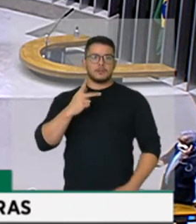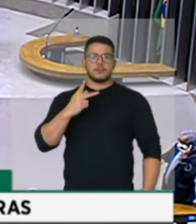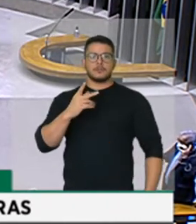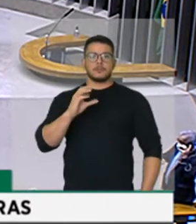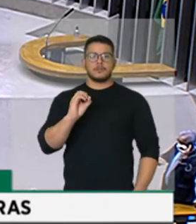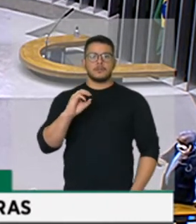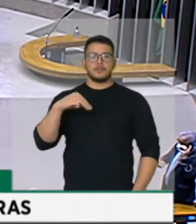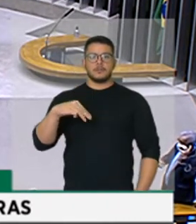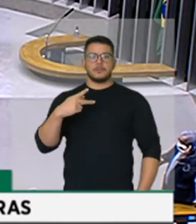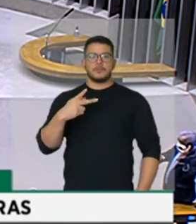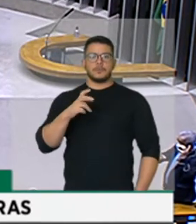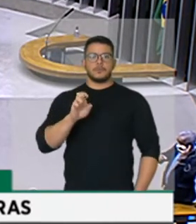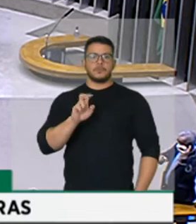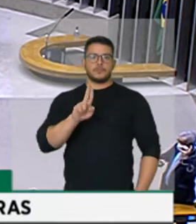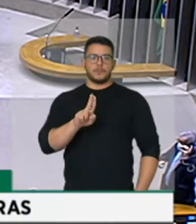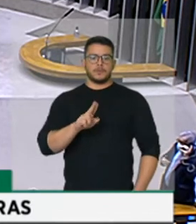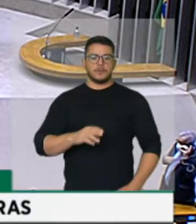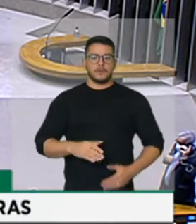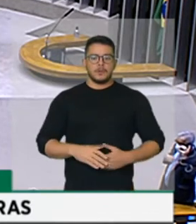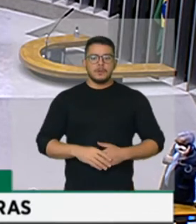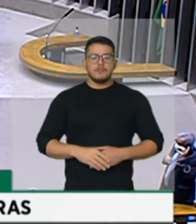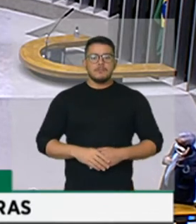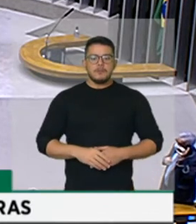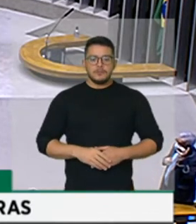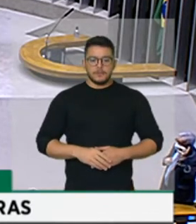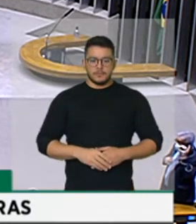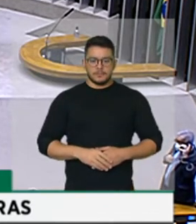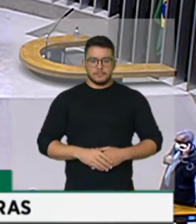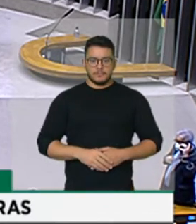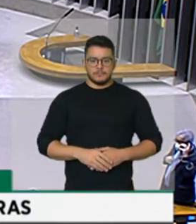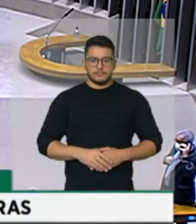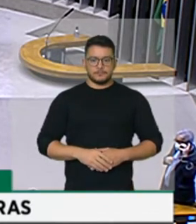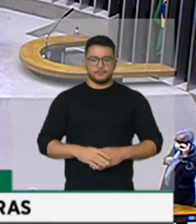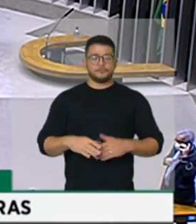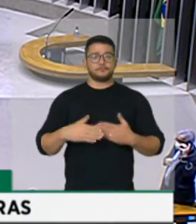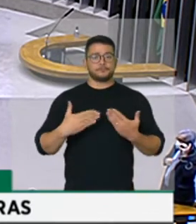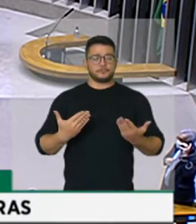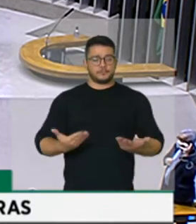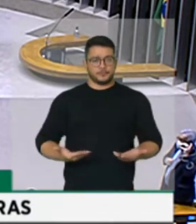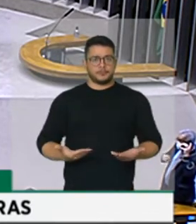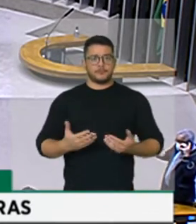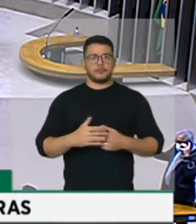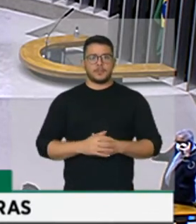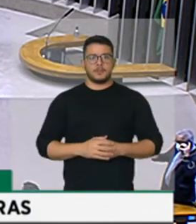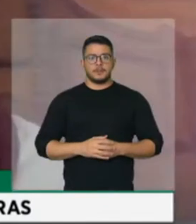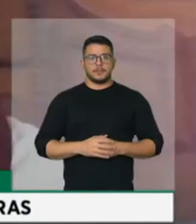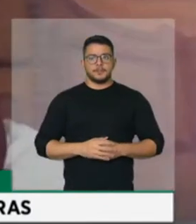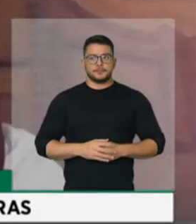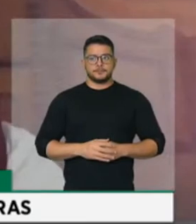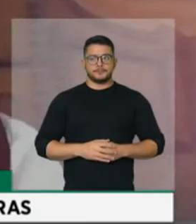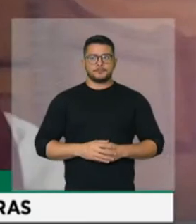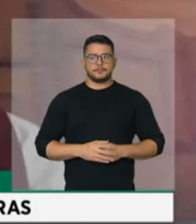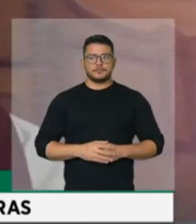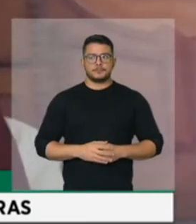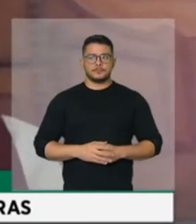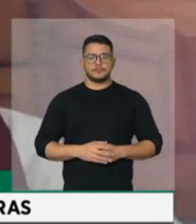NÃO PODE. NÃO A PRIVATIZAÇÃO DA ELETROBRAS. [DEP. POMPEO DE MATTOS]: PDT, PRESIDENTE. PDT. O PDT, PRESIDENTE. POMPEO DE MATTOS.